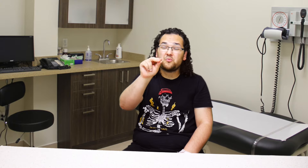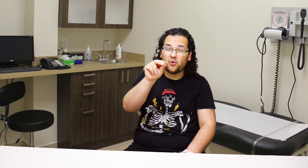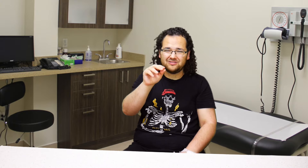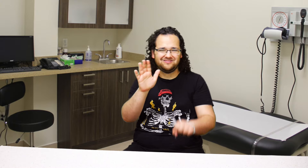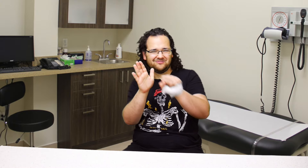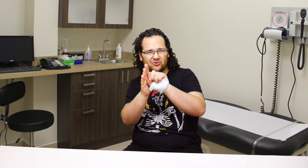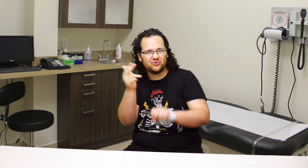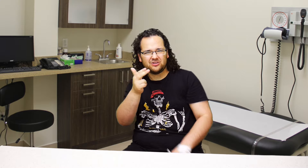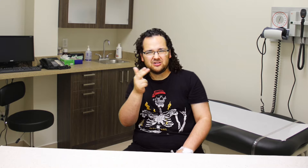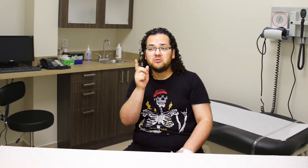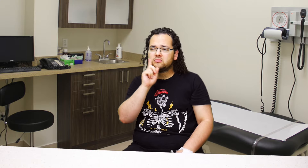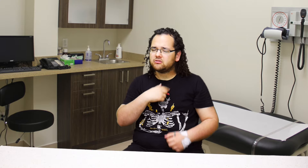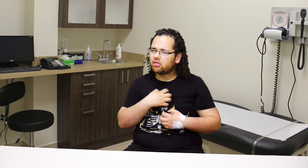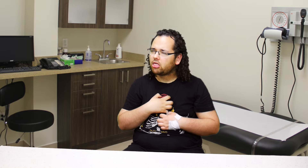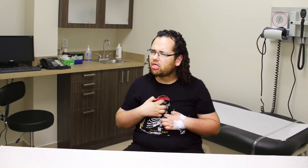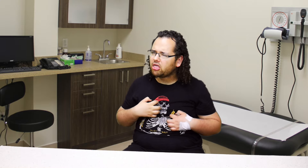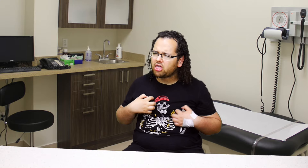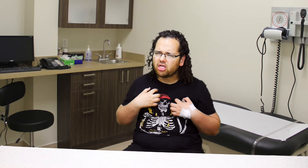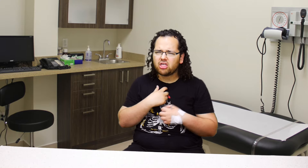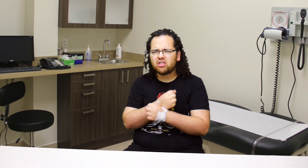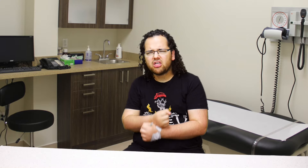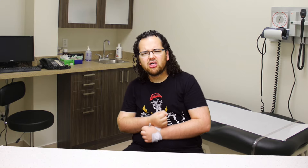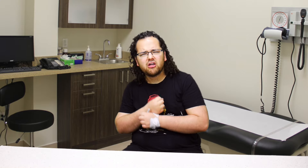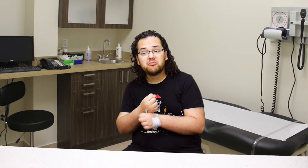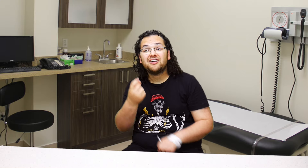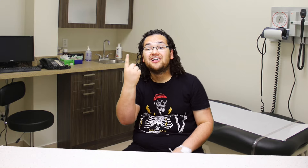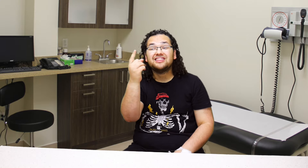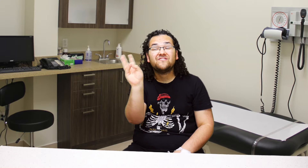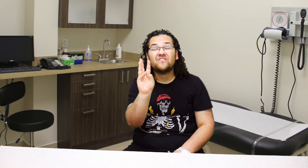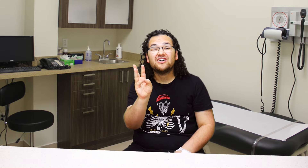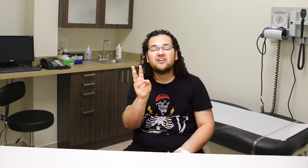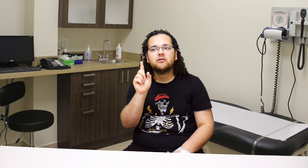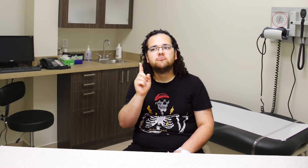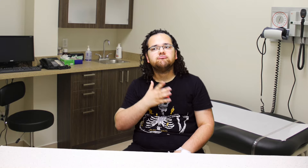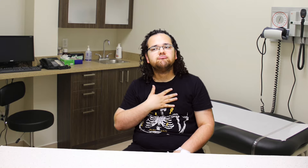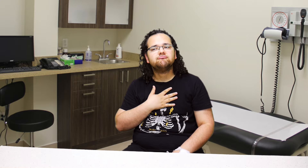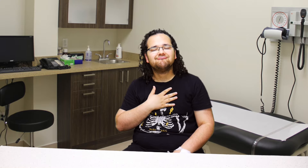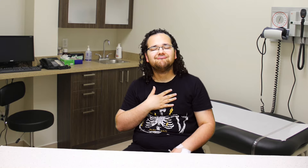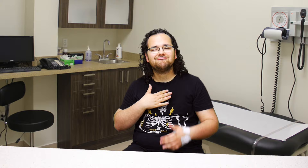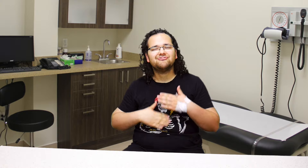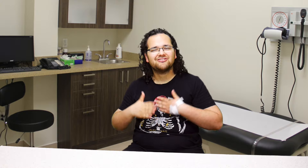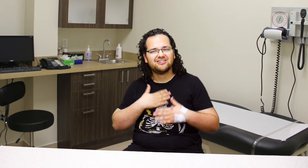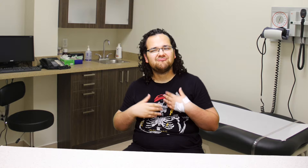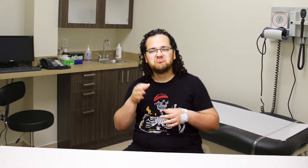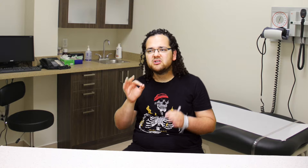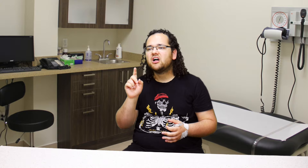Codziennie, z wyjątkiem wtorku, czuję się... nienajlepiej, zdołowany. Tylko we wtorki czuję się radosny.